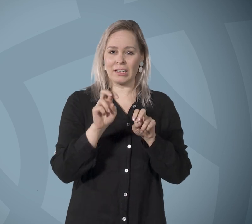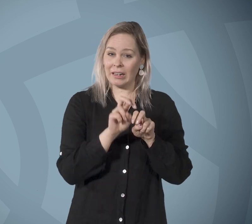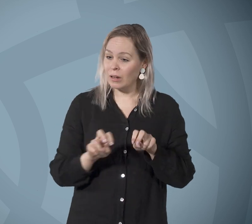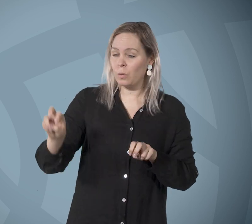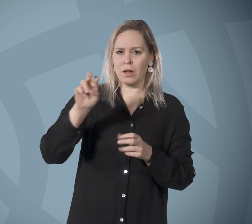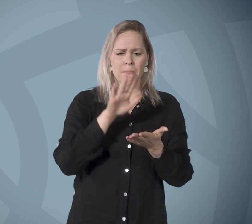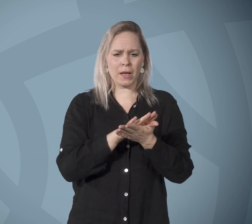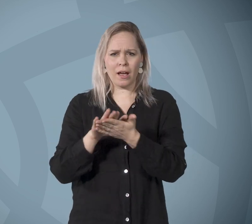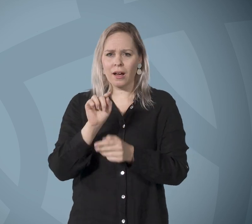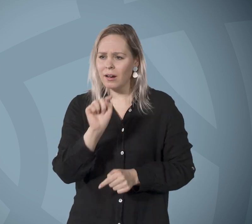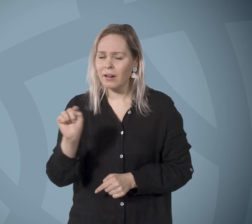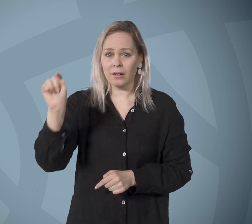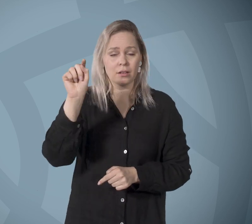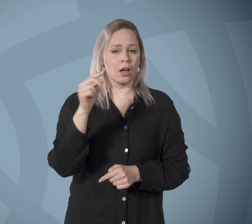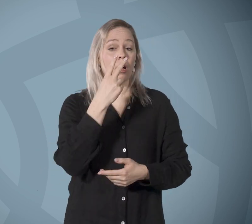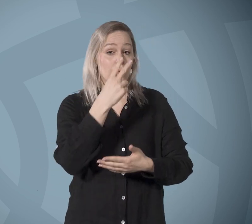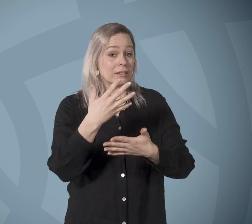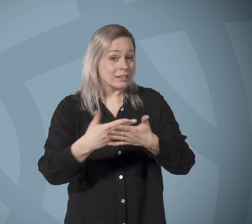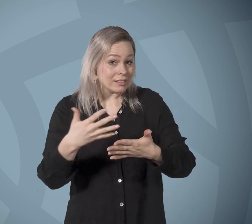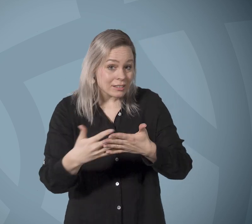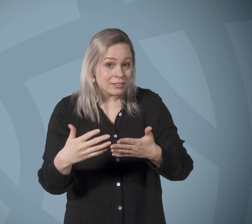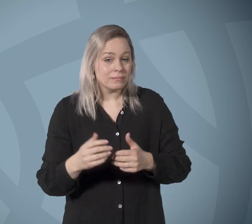Kiertueen paikkakunnat näkyvät tekstissä.